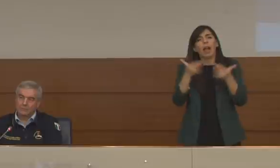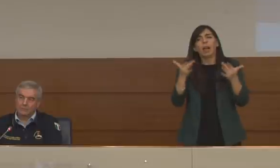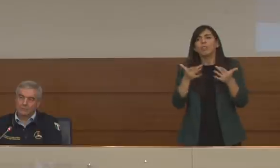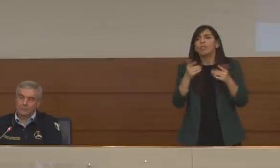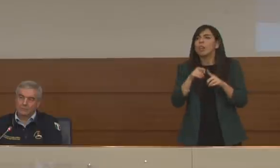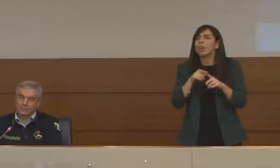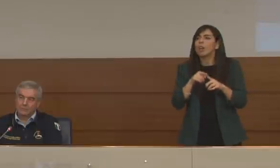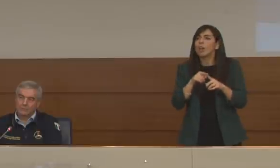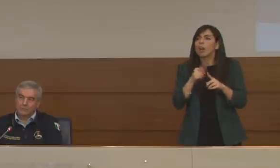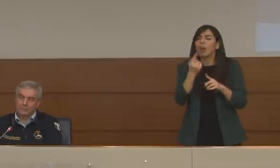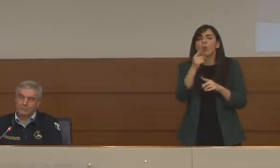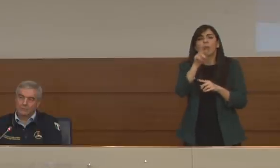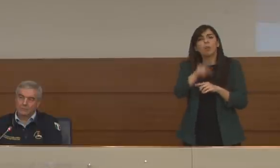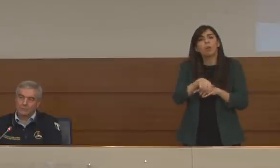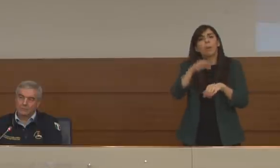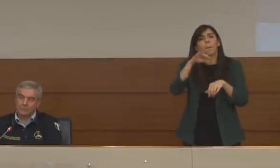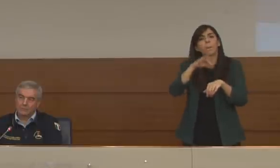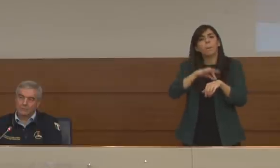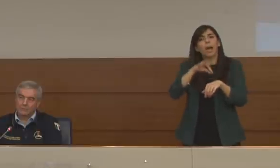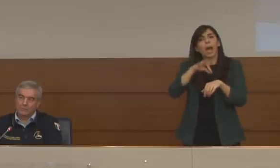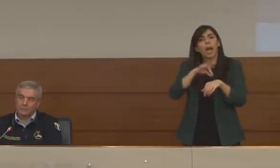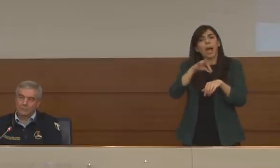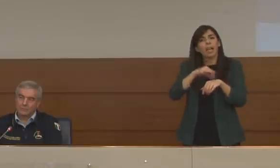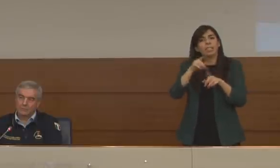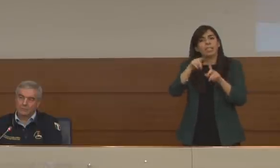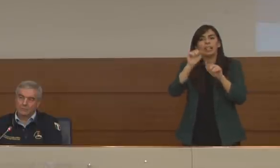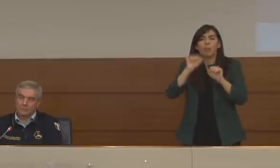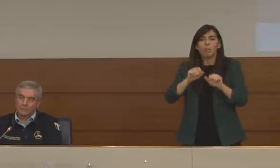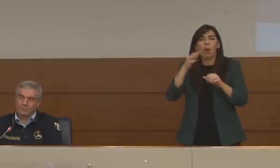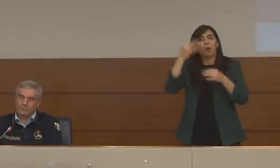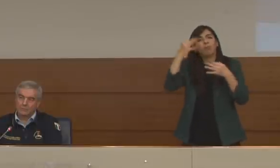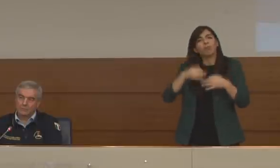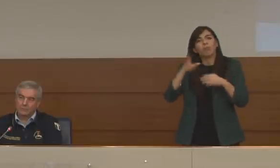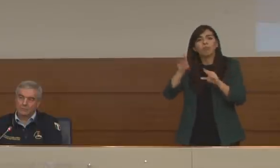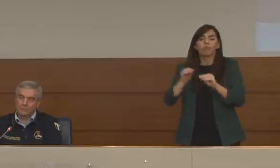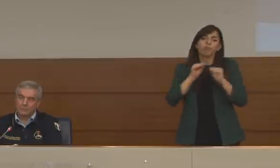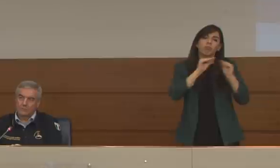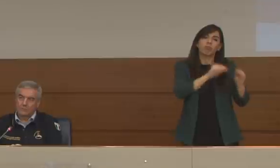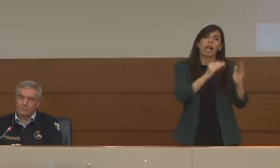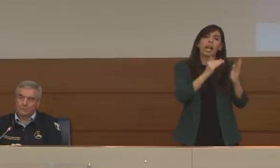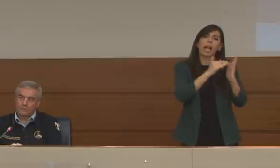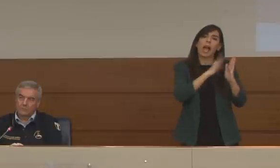si sceglie di spostarli a domicilio con l'ossigeno terapia.